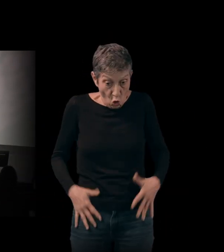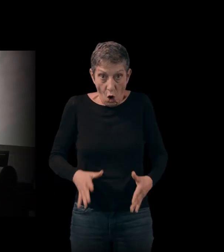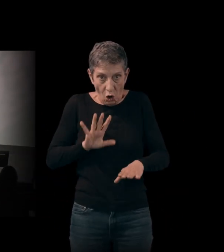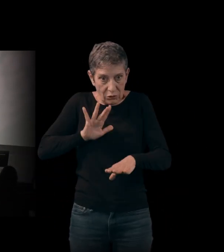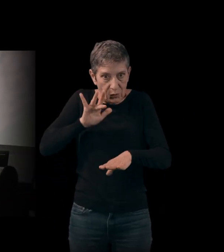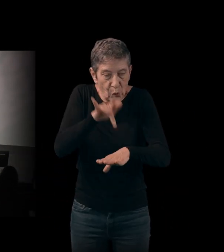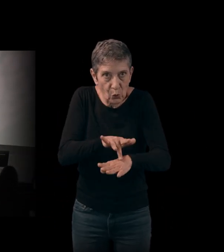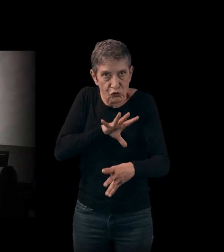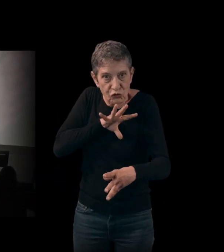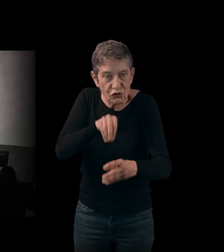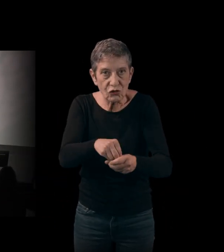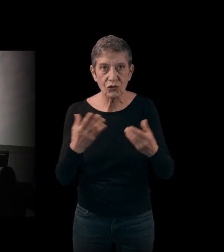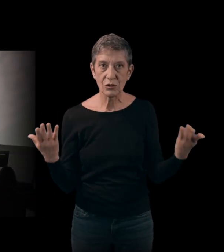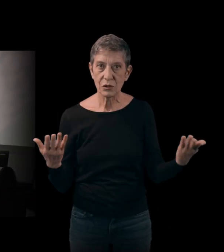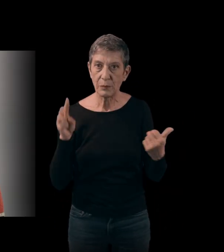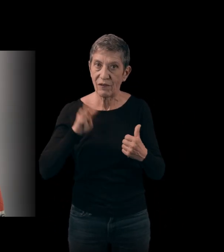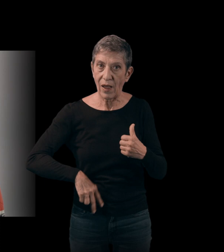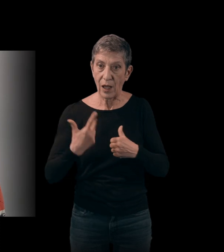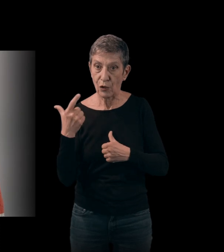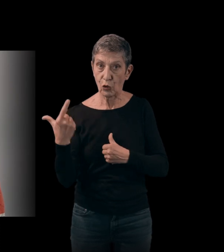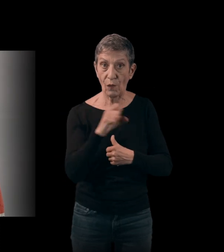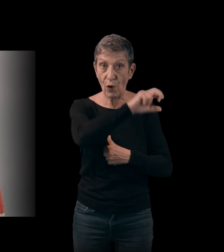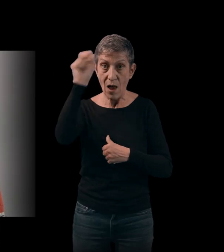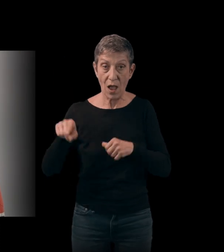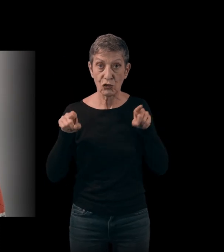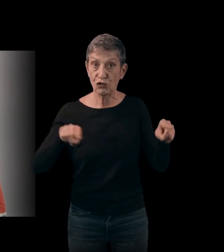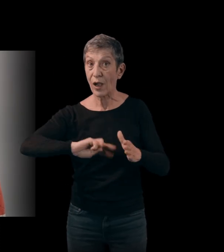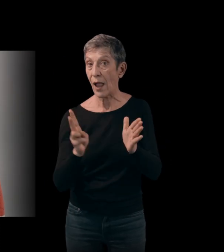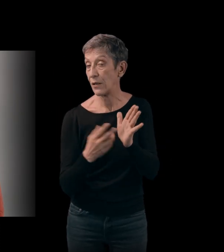La vérité de ces semaines très intenses, c'est une vérité physique, une vérité sensible.